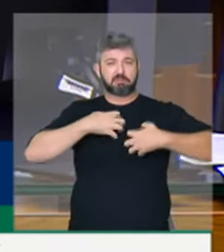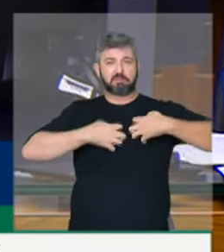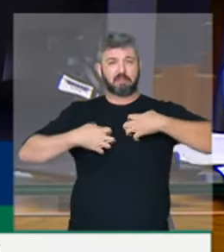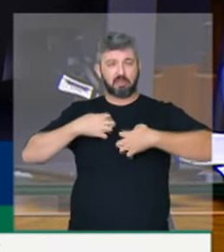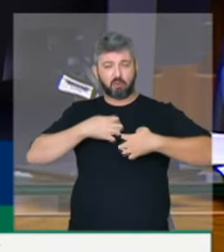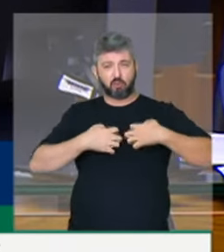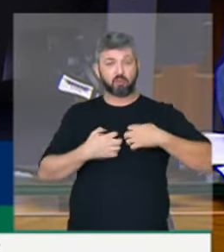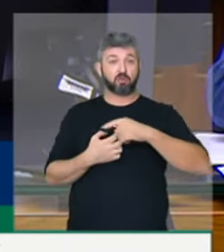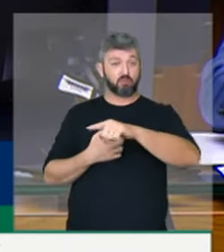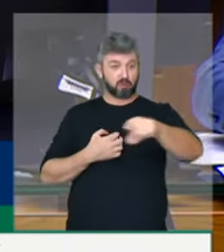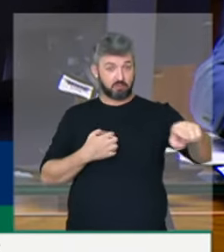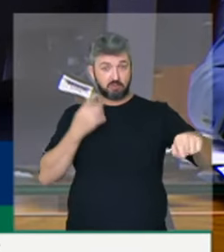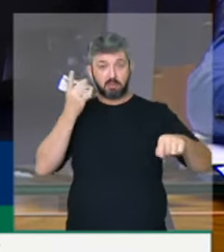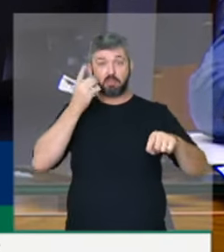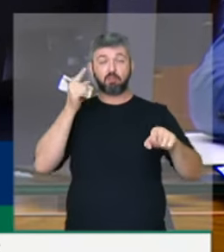QUE TRADUZIR.... O TERROR QUE TESTEMUNHO EM SUAS BASES E EM